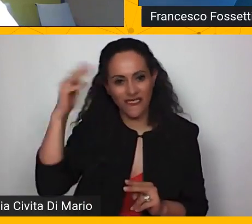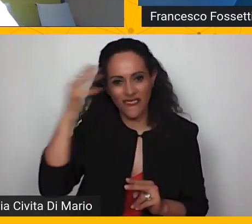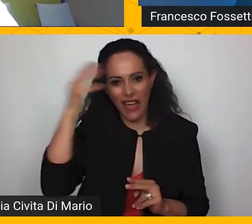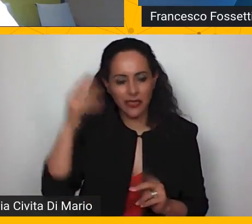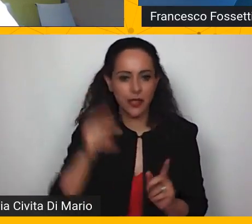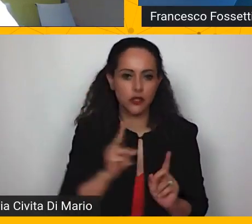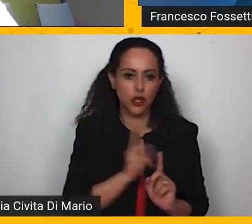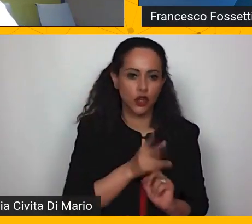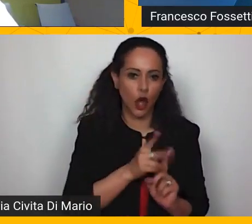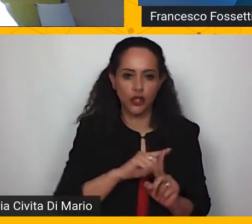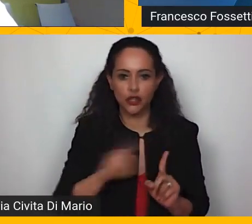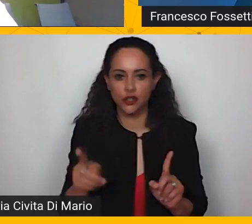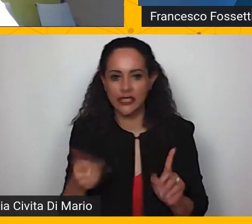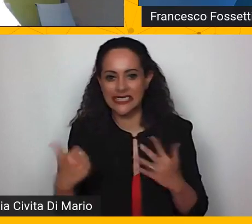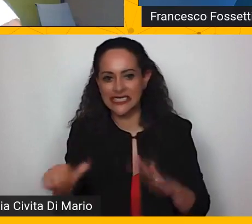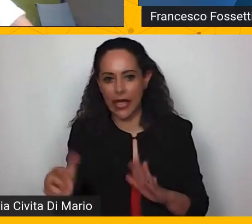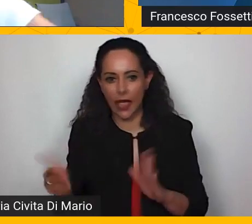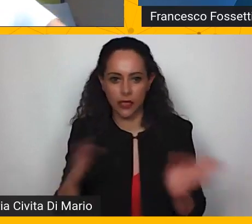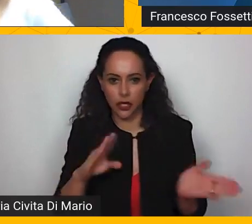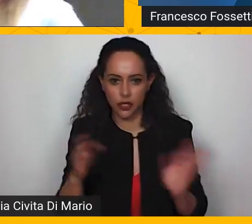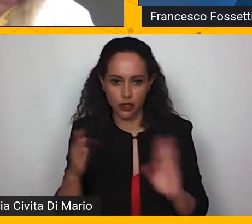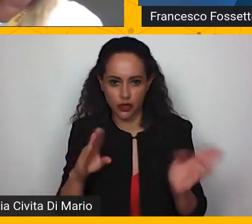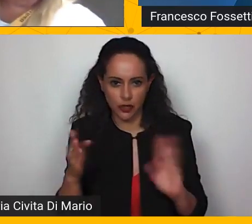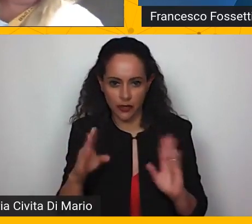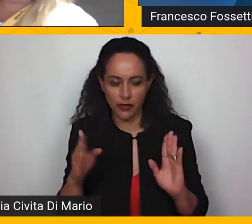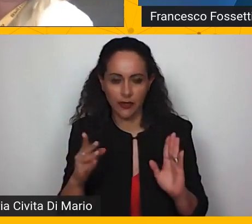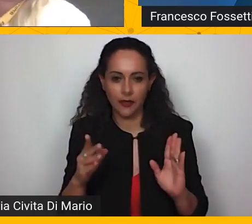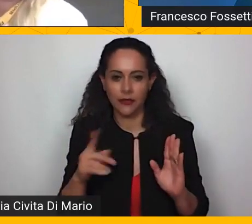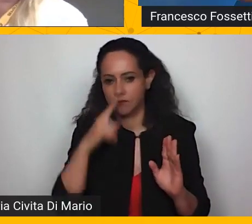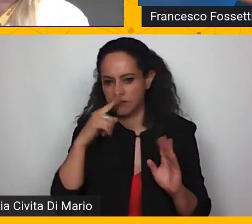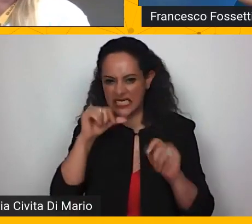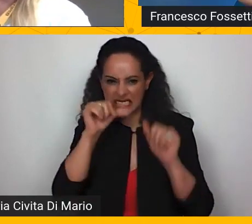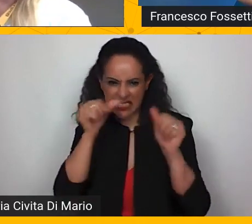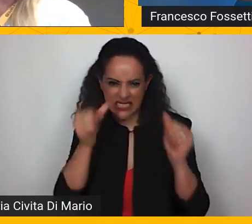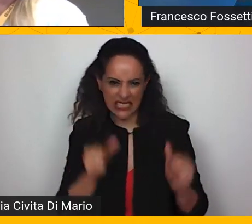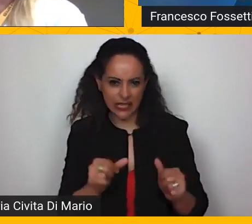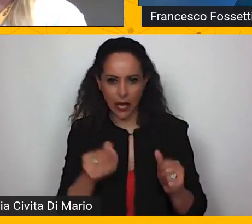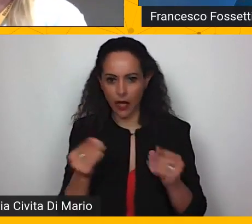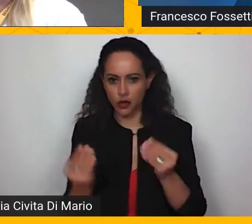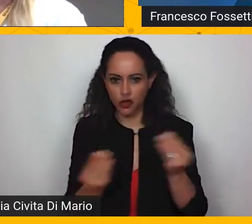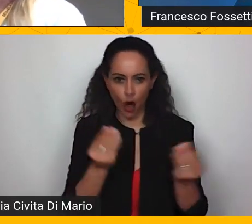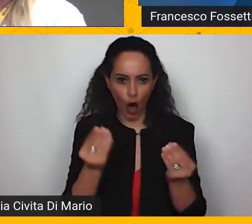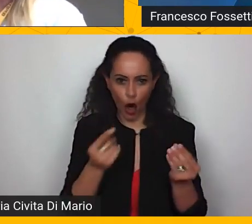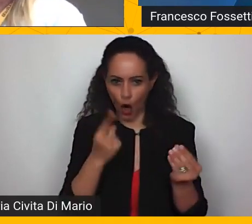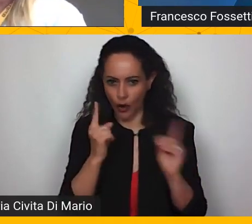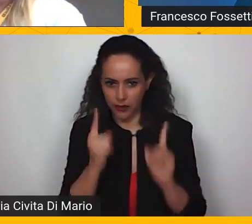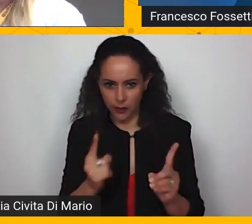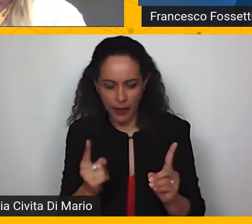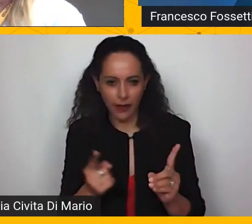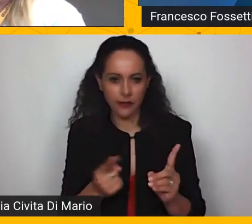oscilla fra i dodici e i sedici anche dell'aspetto stilistico